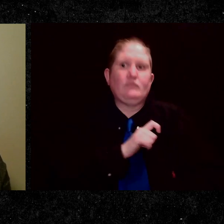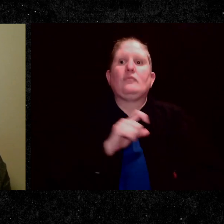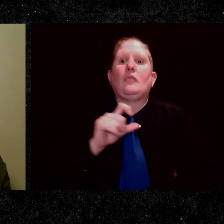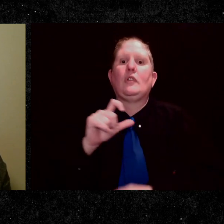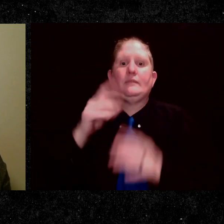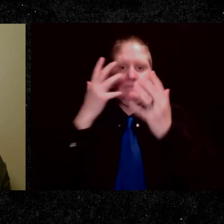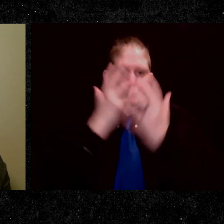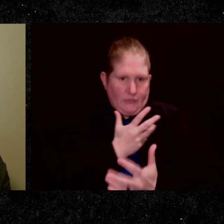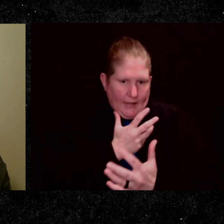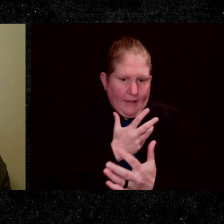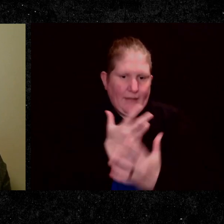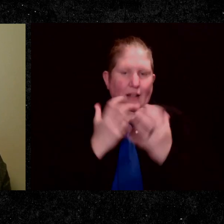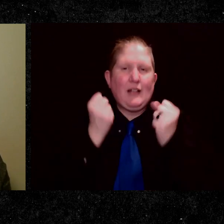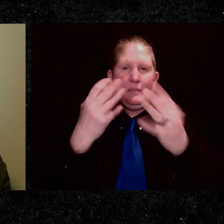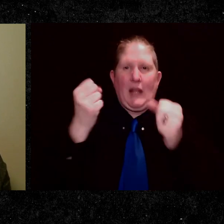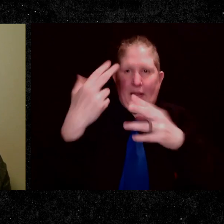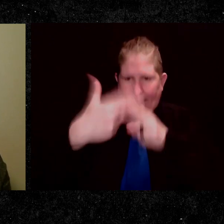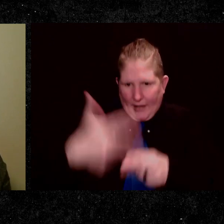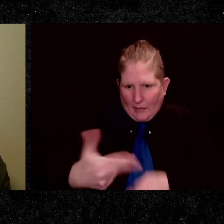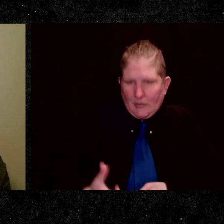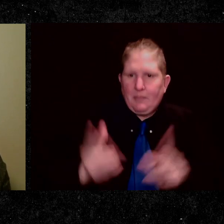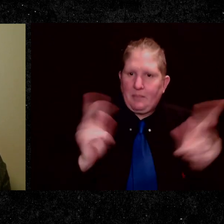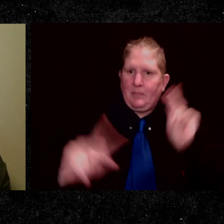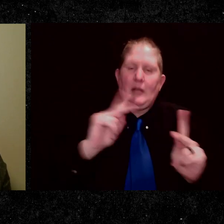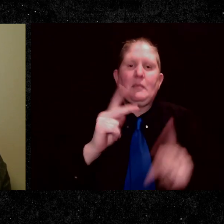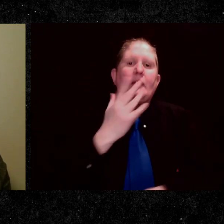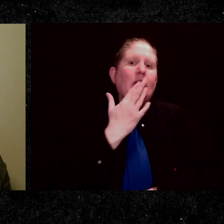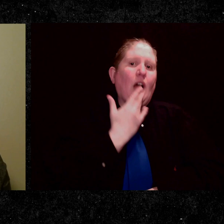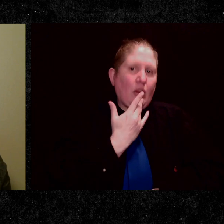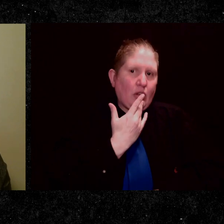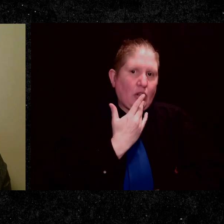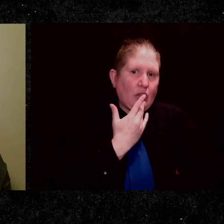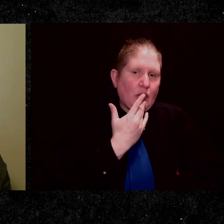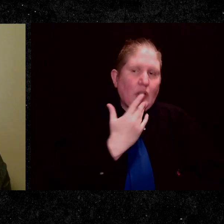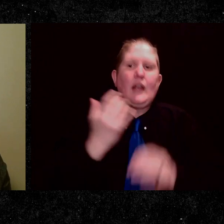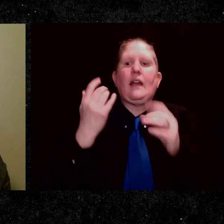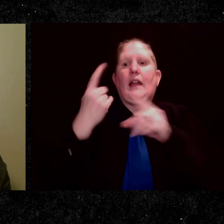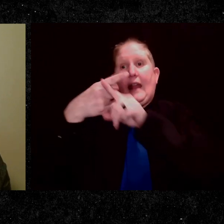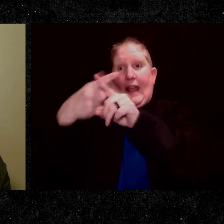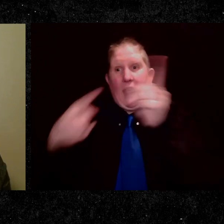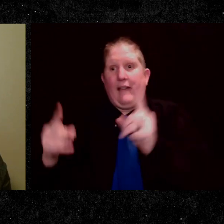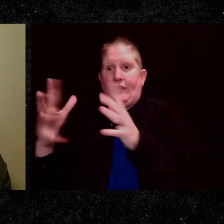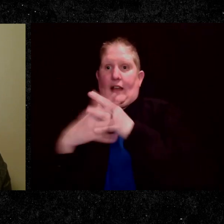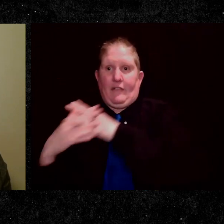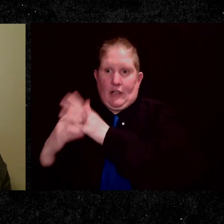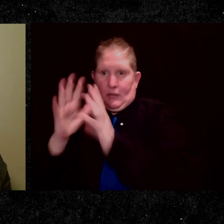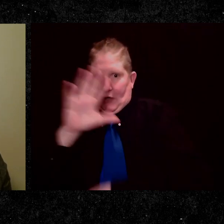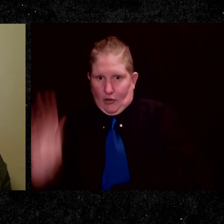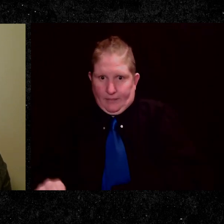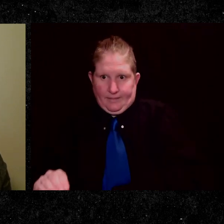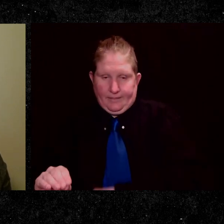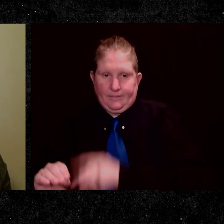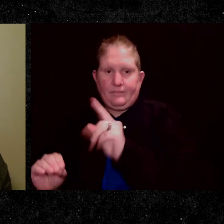Lamentablemente, la mayoría de los nombres de esta lista son personas de color y más de la mitad son afroamericanos. Un recordatorio solemne